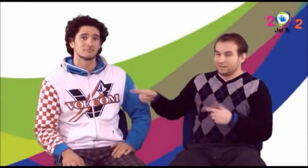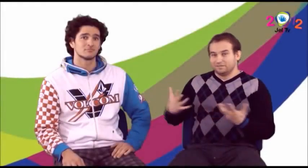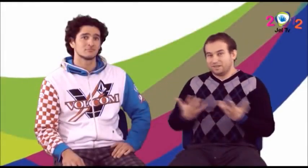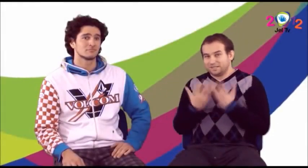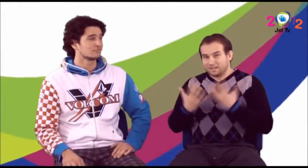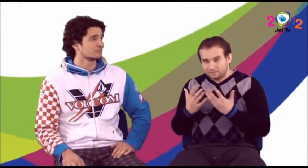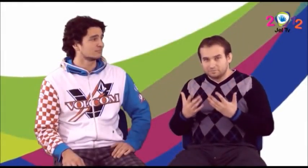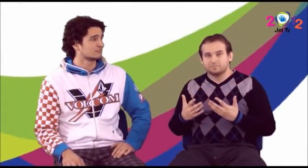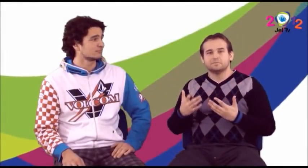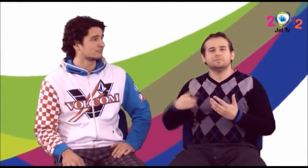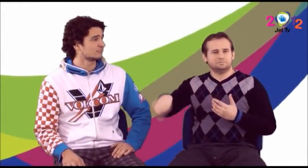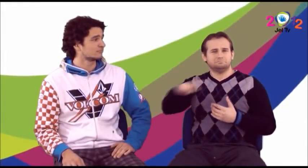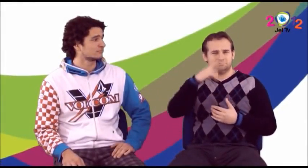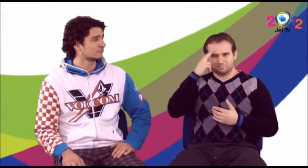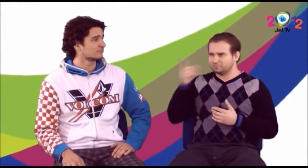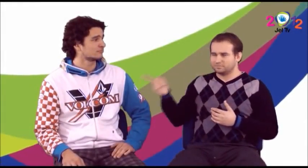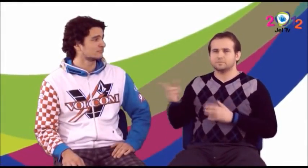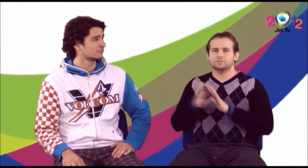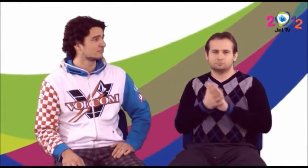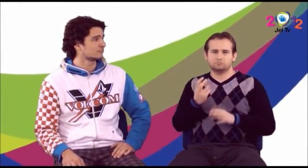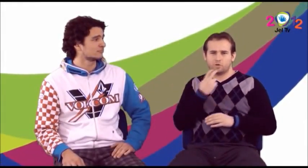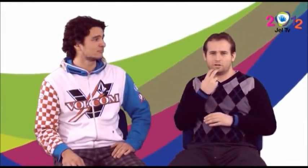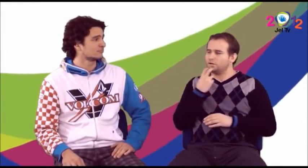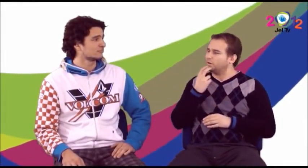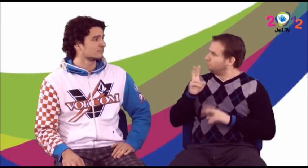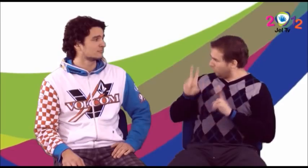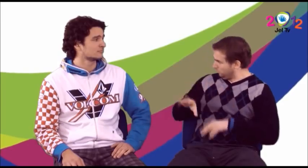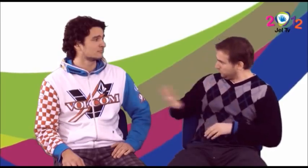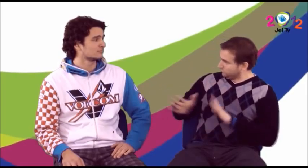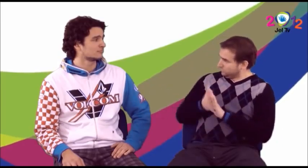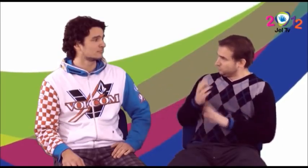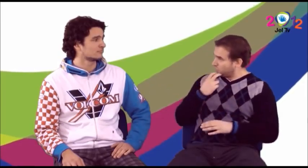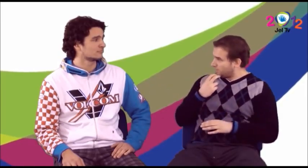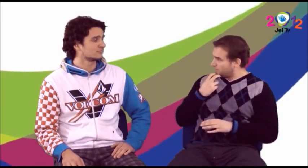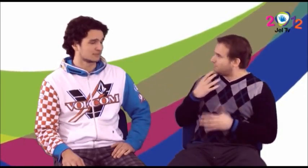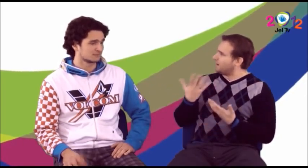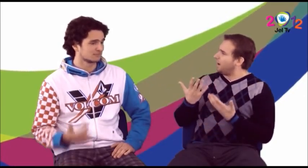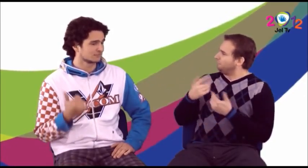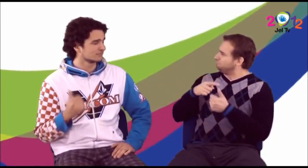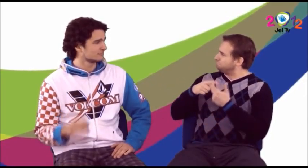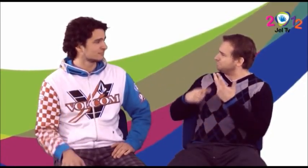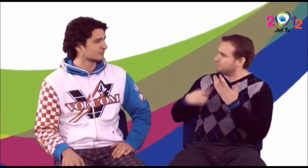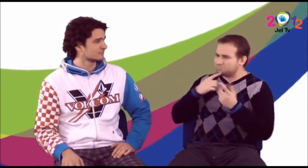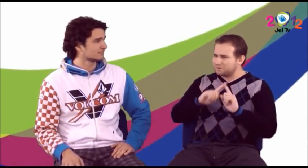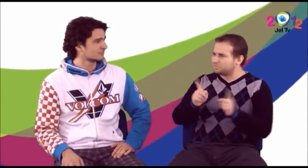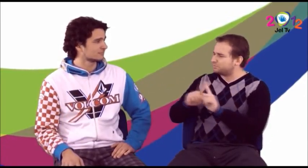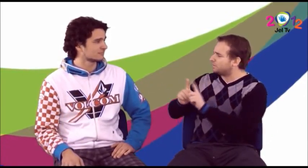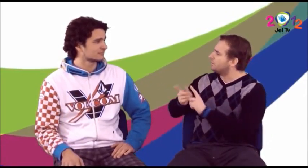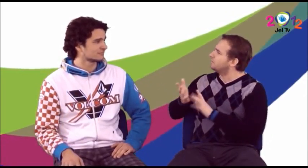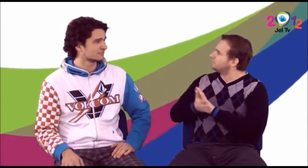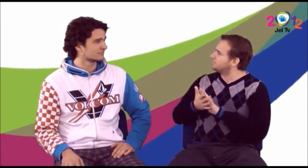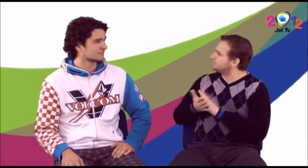Jött egy vendég. Tudjátok, "Zsolt", valóban így jeleljük? Többféleképpen szokták jelelni. Miért?